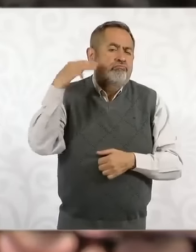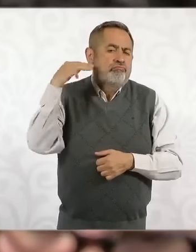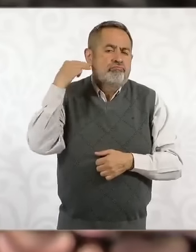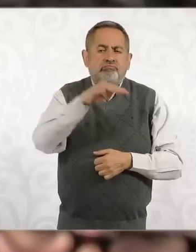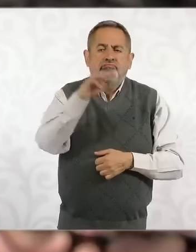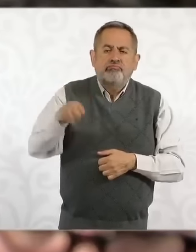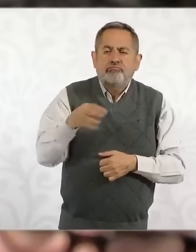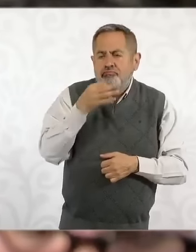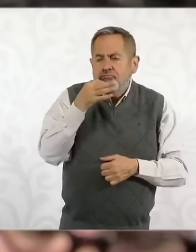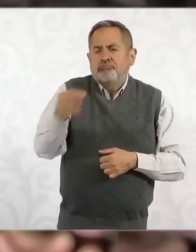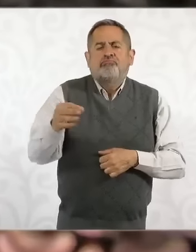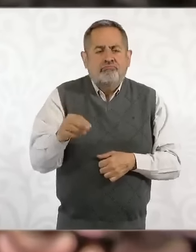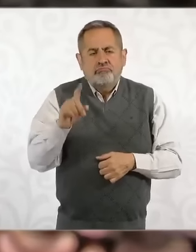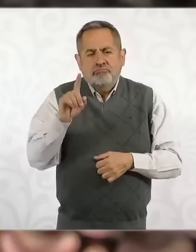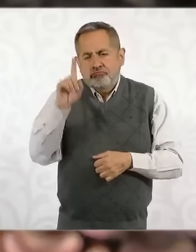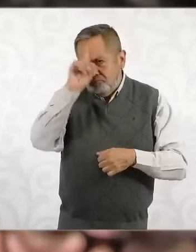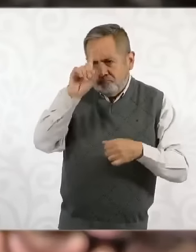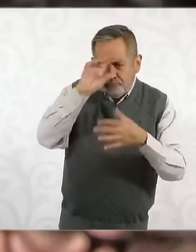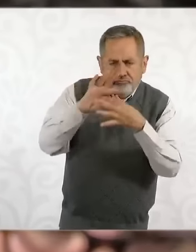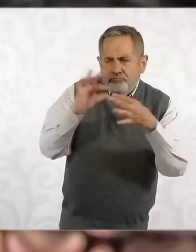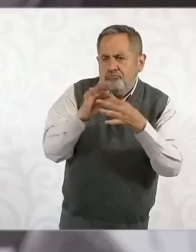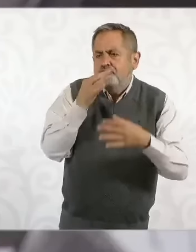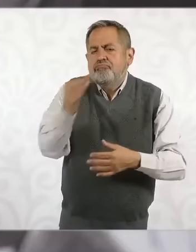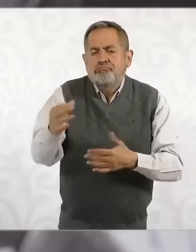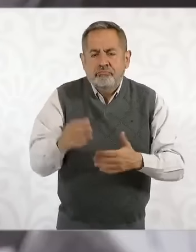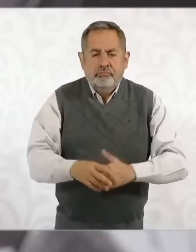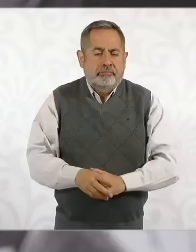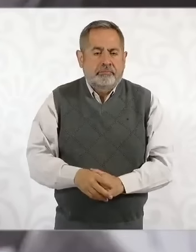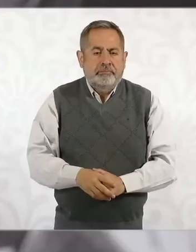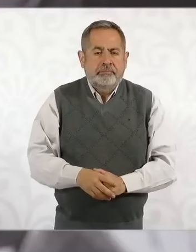pues esta detención de este elemento prioritario? Pues se ha cumplido la instrucción de la